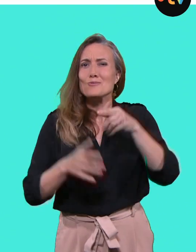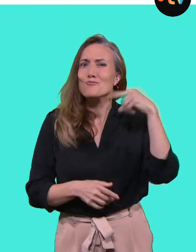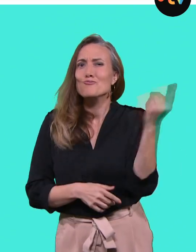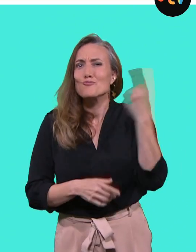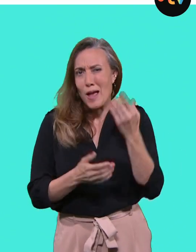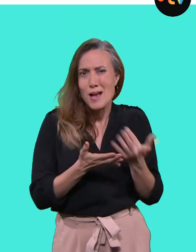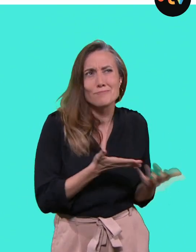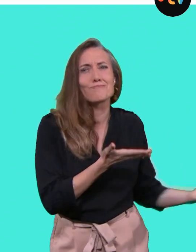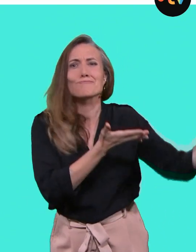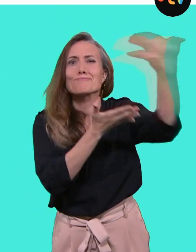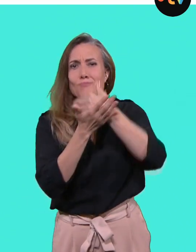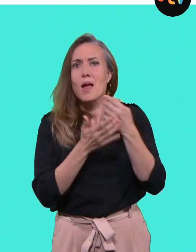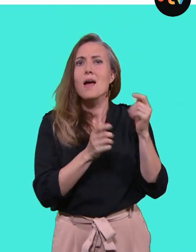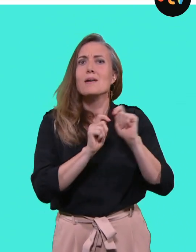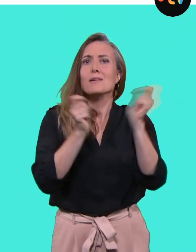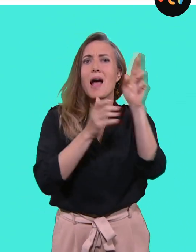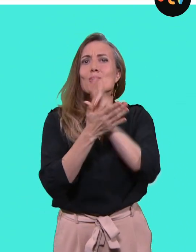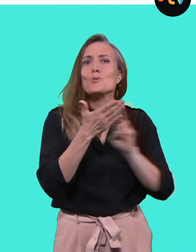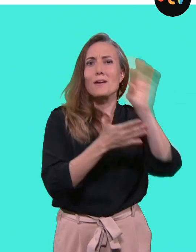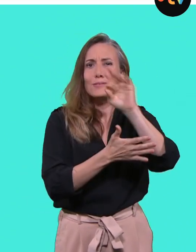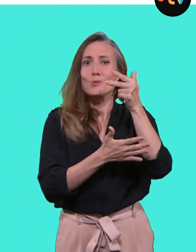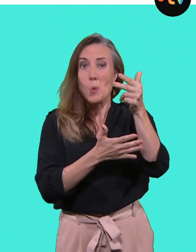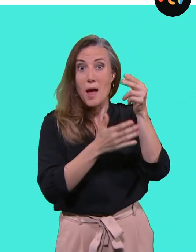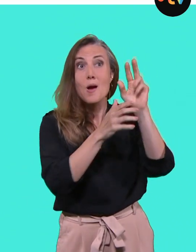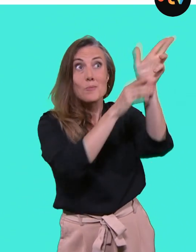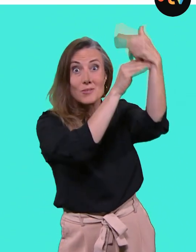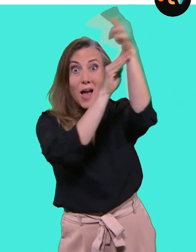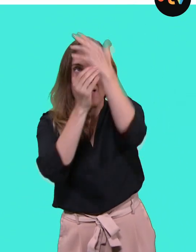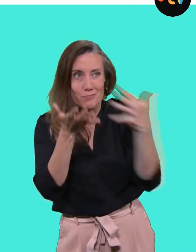[Tout En Signes] revient avec des informations issues des reportages